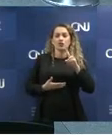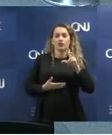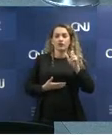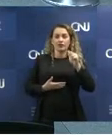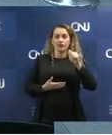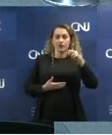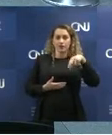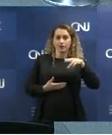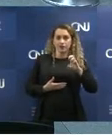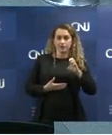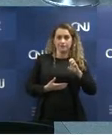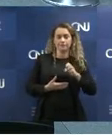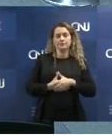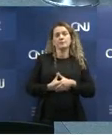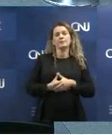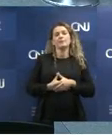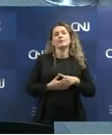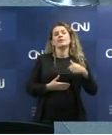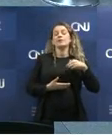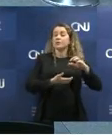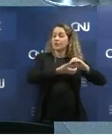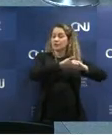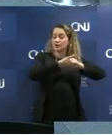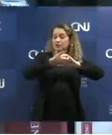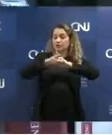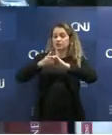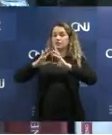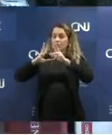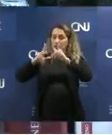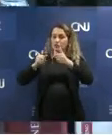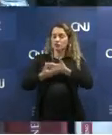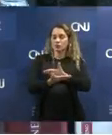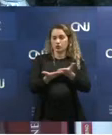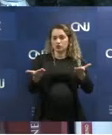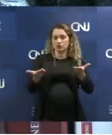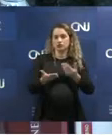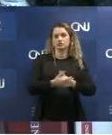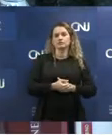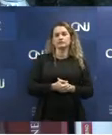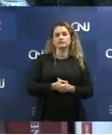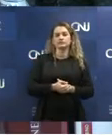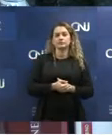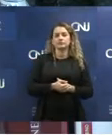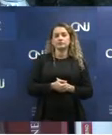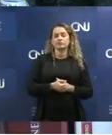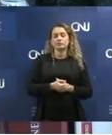Minha saudação a todos e todas. Neste caso, eu não posso deixar de acompanhar